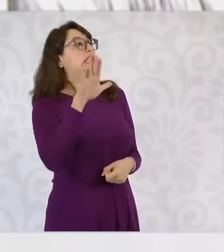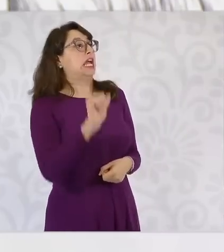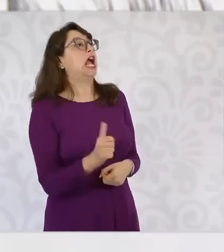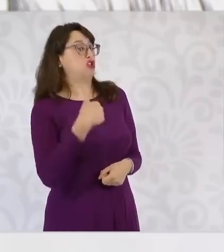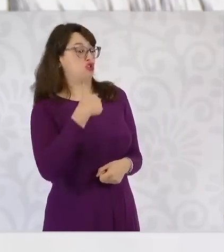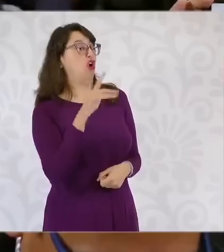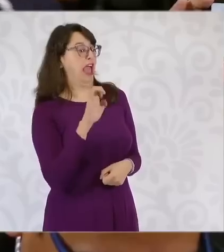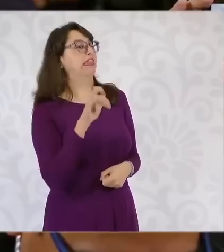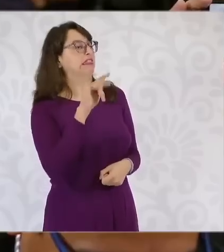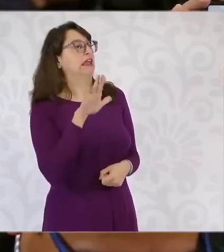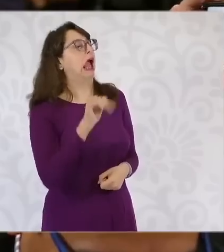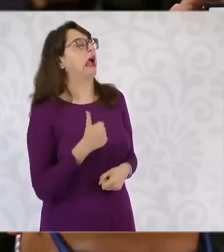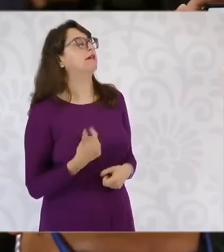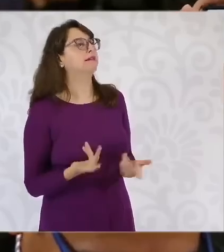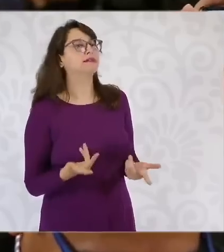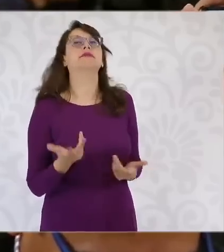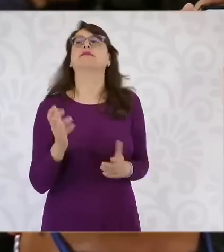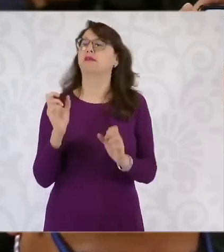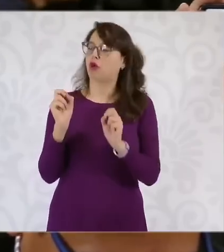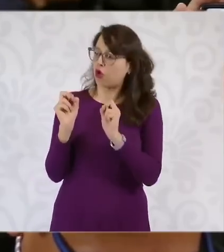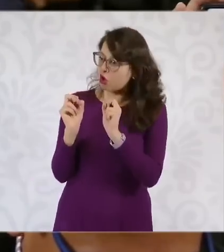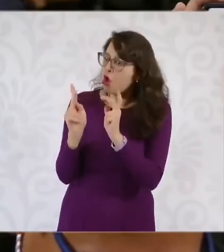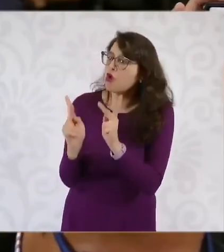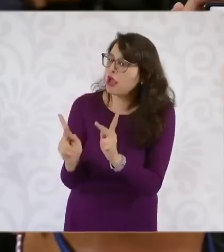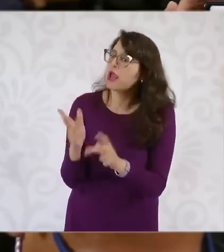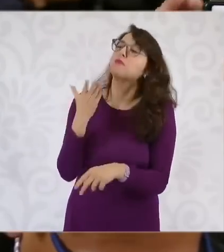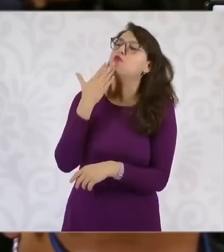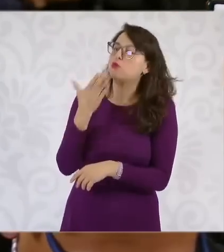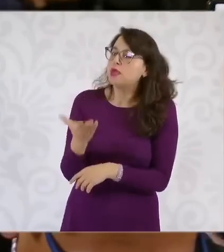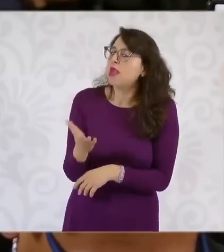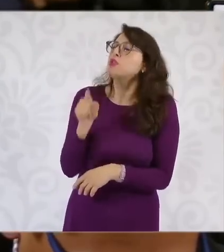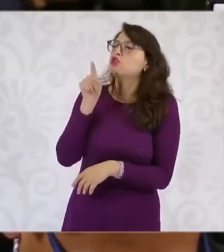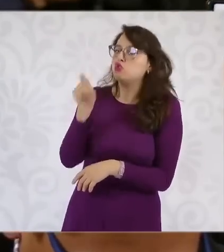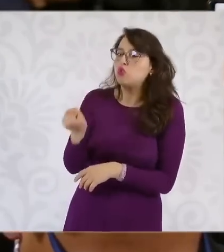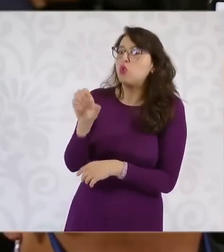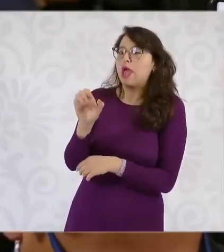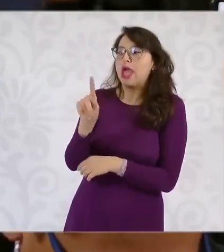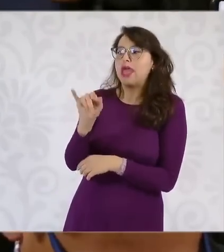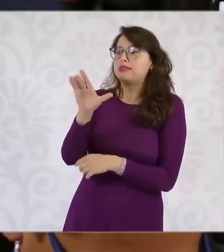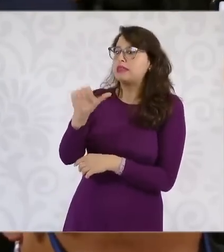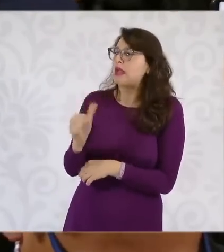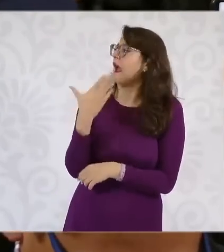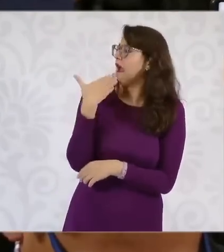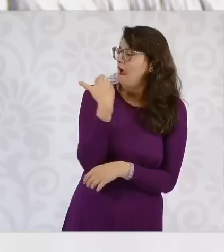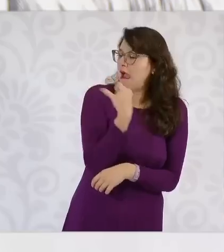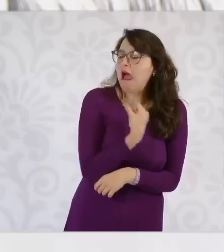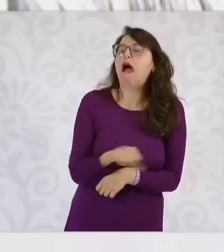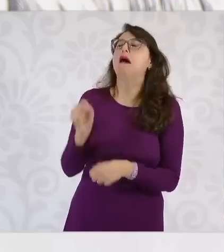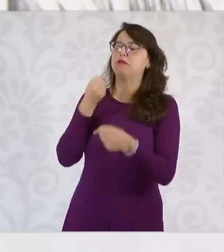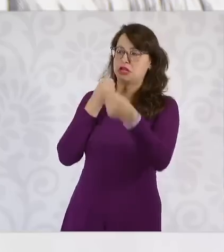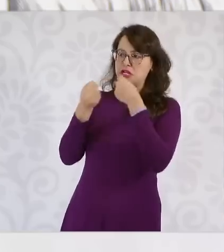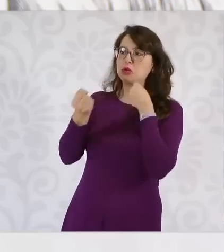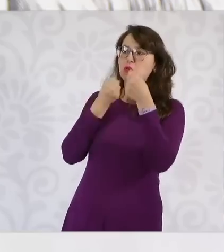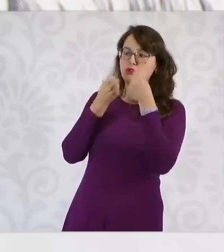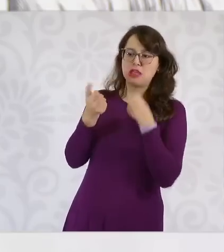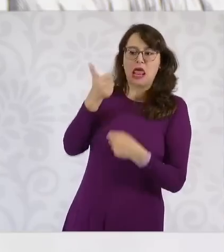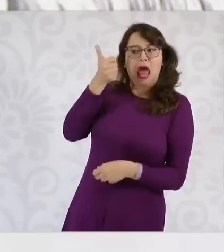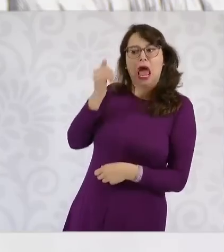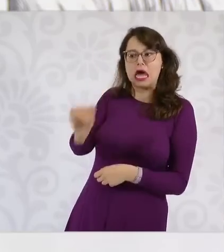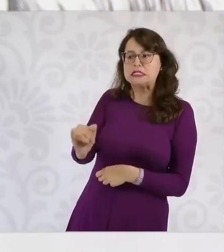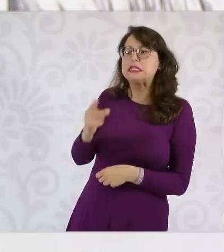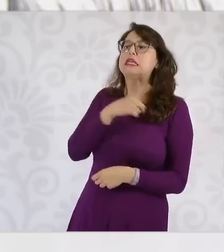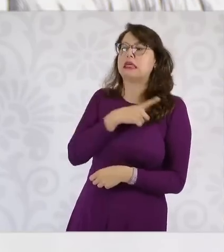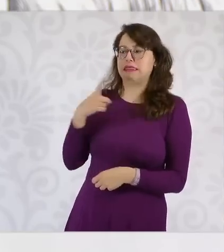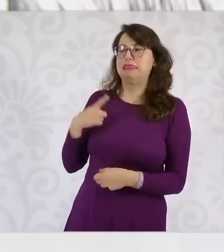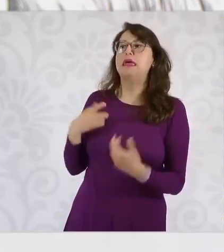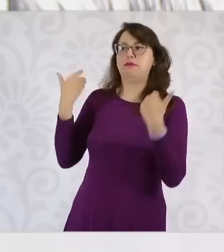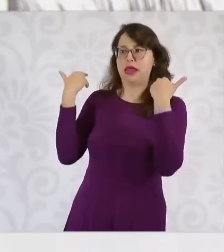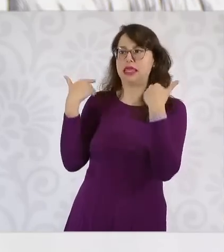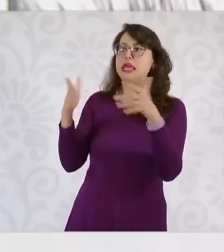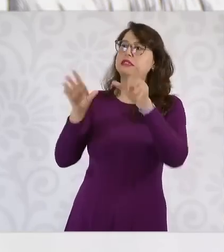acuerdo Entonces como tienes ética y eres una muy buena reportera valdría la pena que lo publicaras